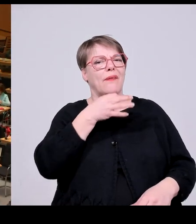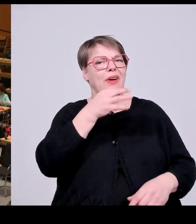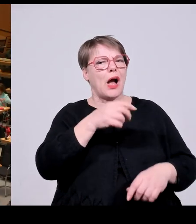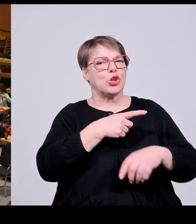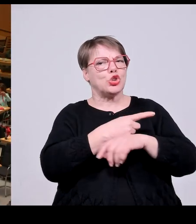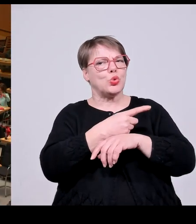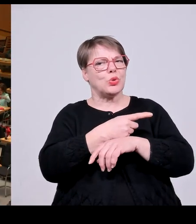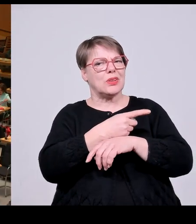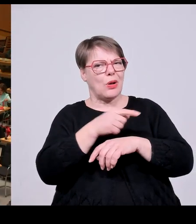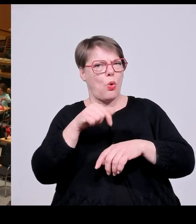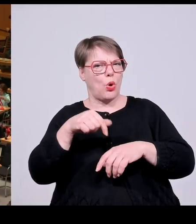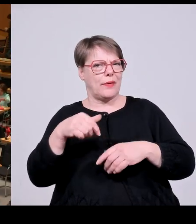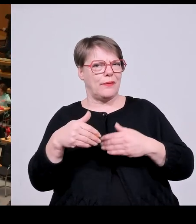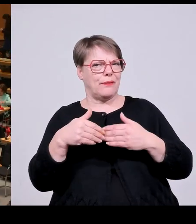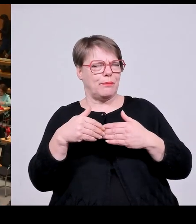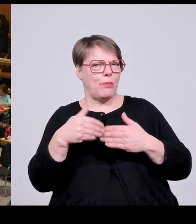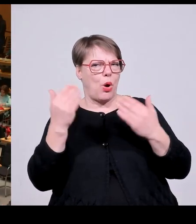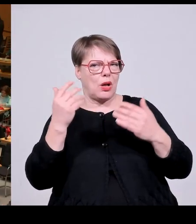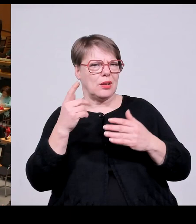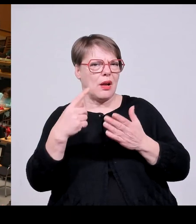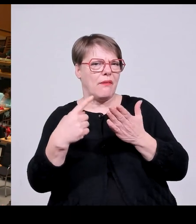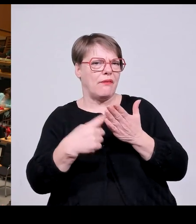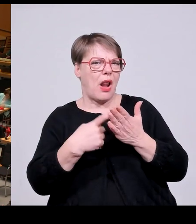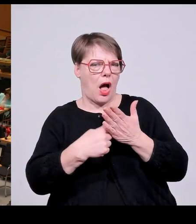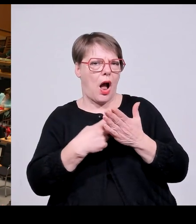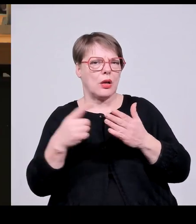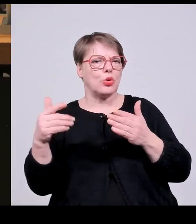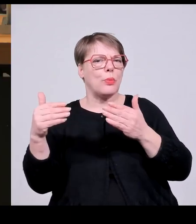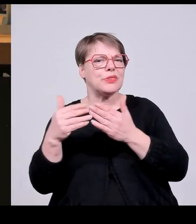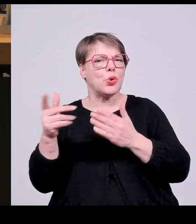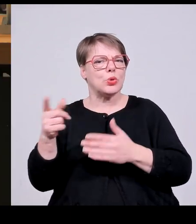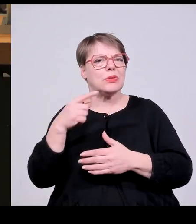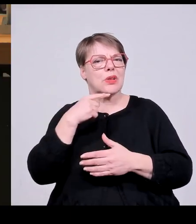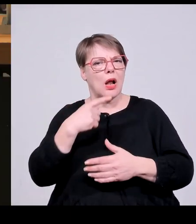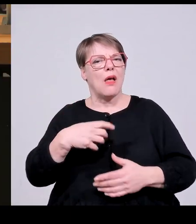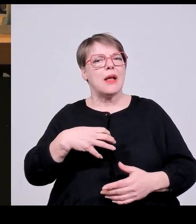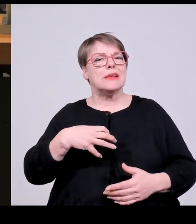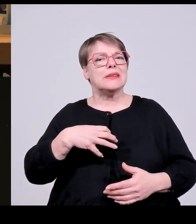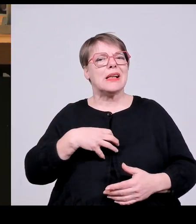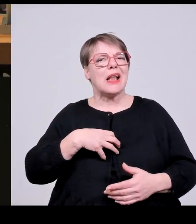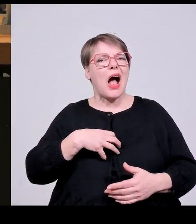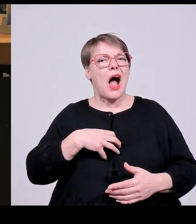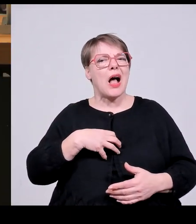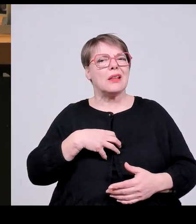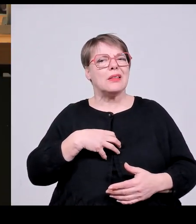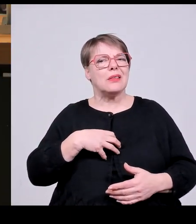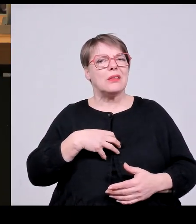Nach Bebauungsplanung und FNP geht es natürlich um das Baugenehmigungswesen